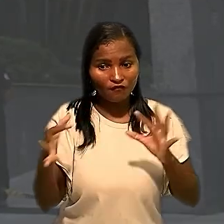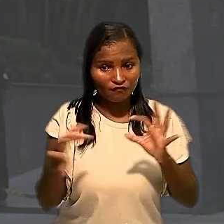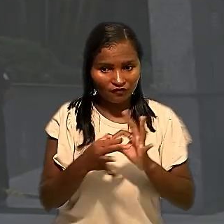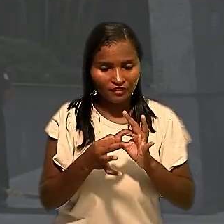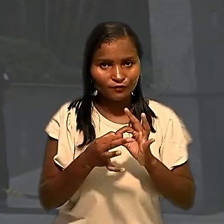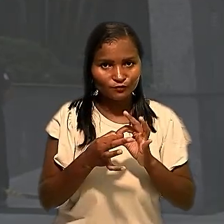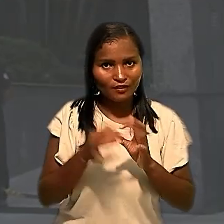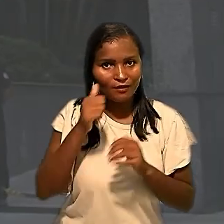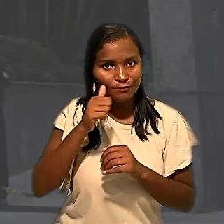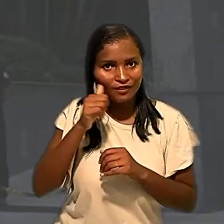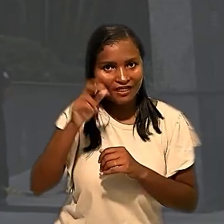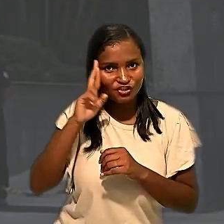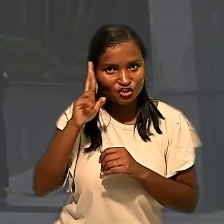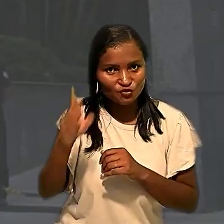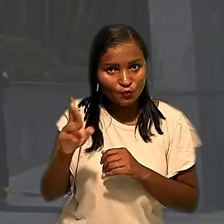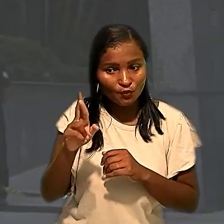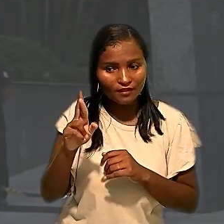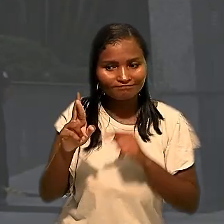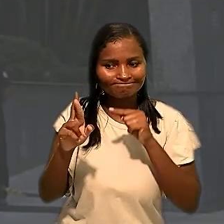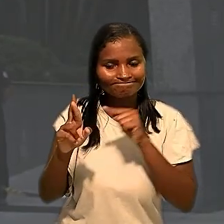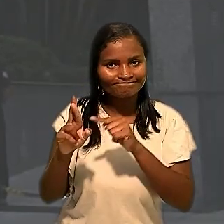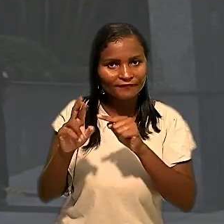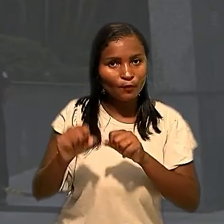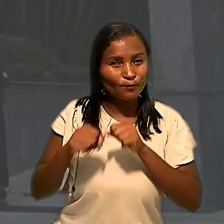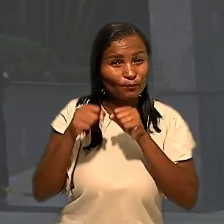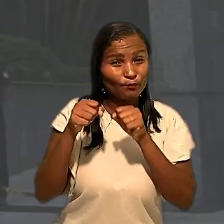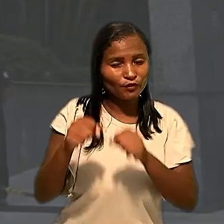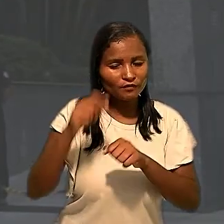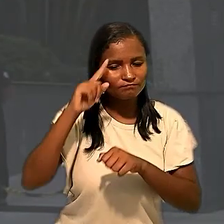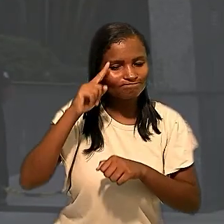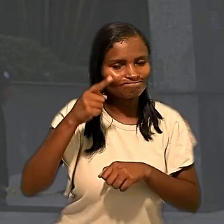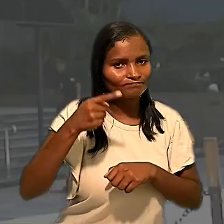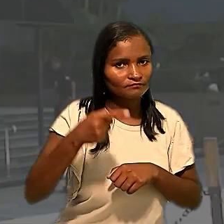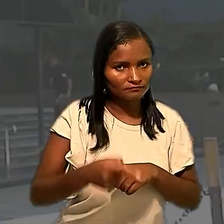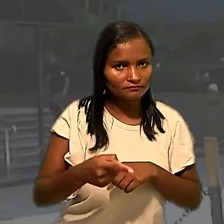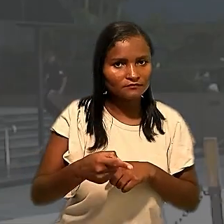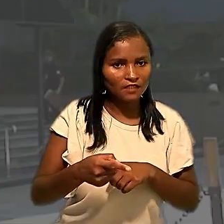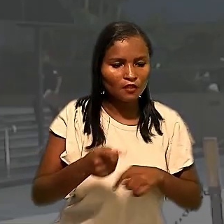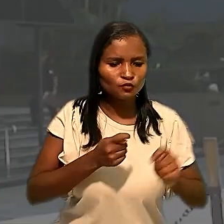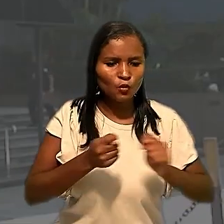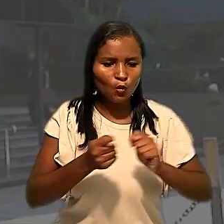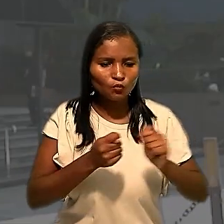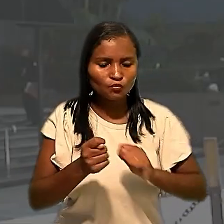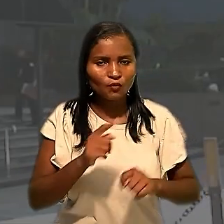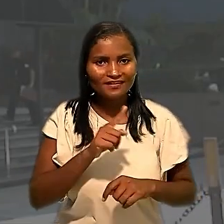M Officer, é que ela tinha poder diretivo patronal camuflado no controle indireto